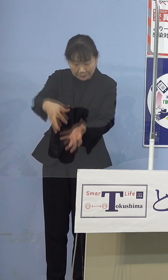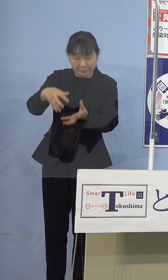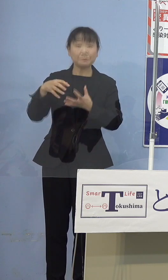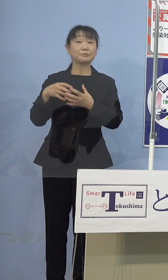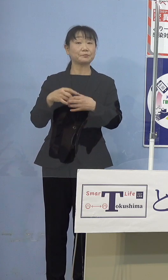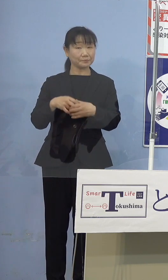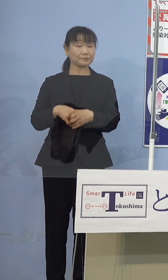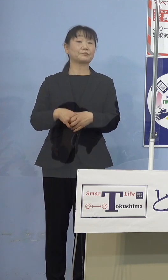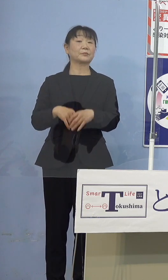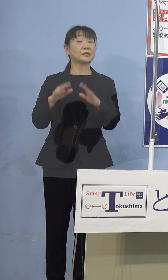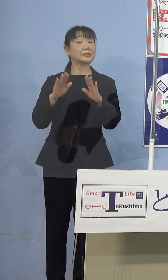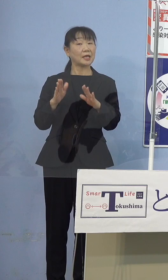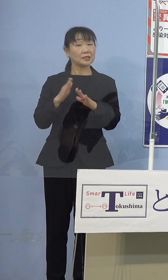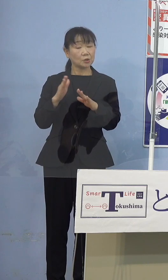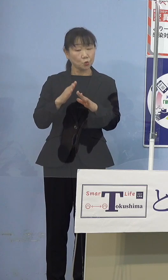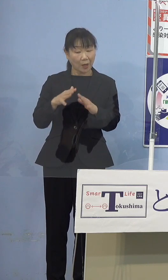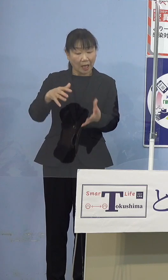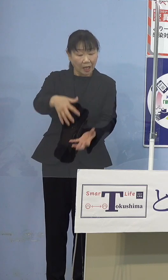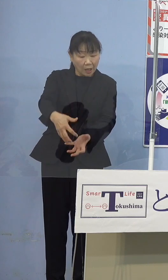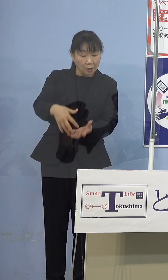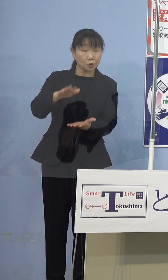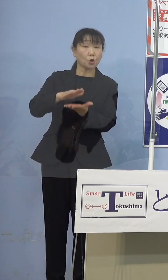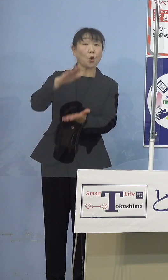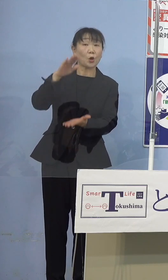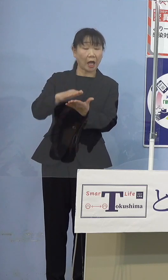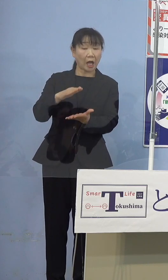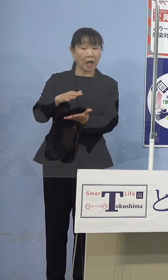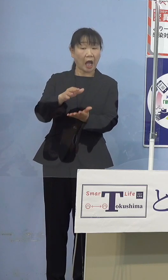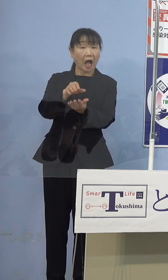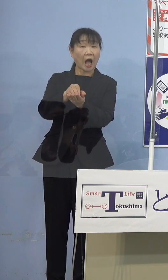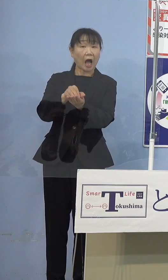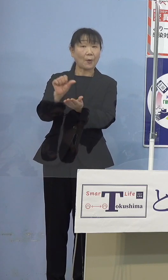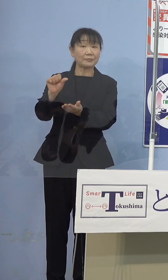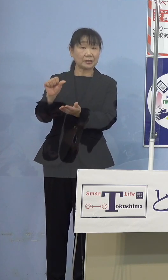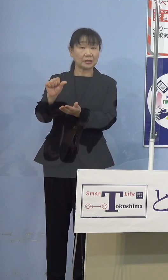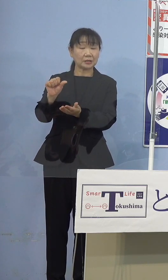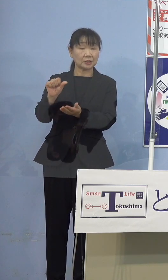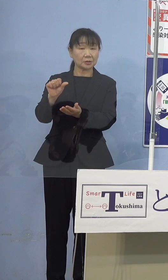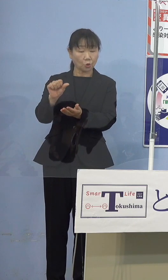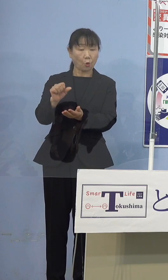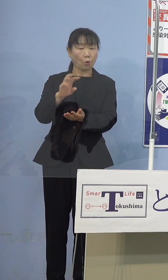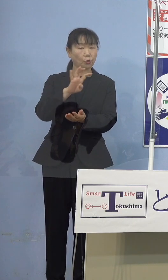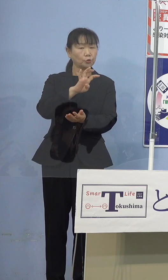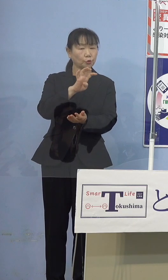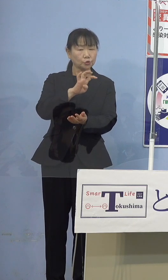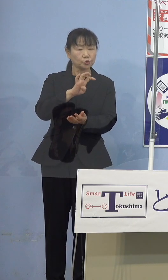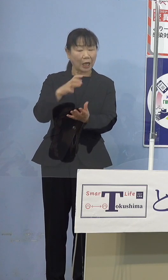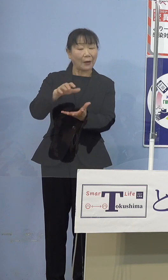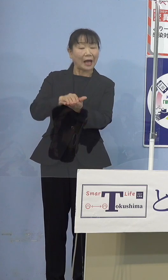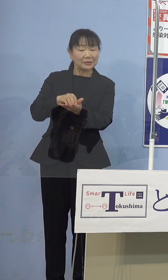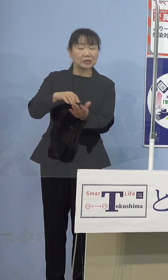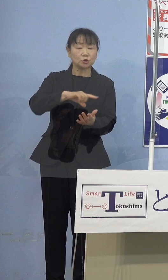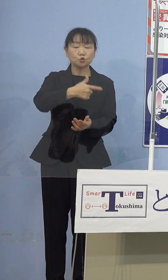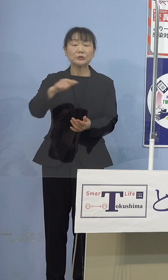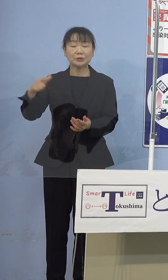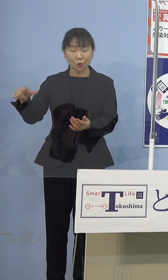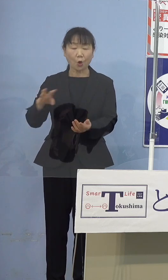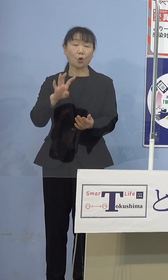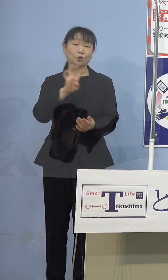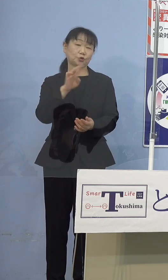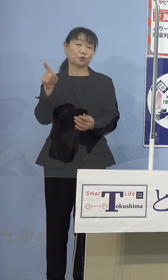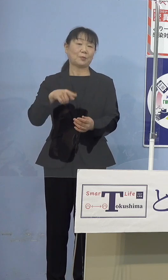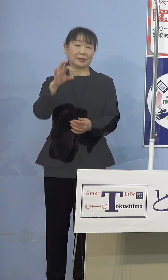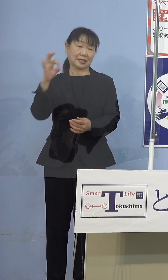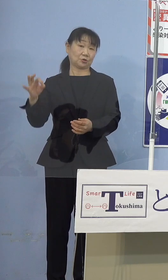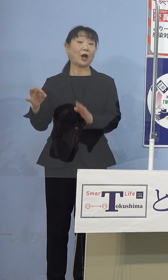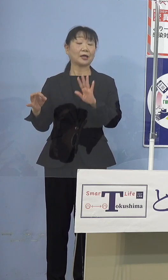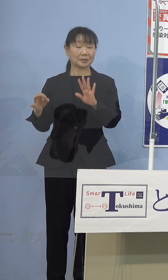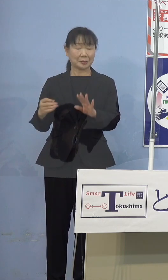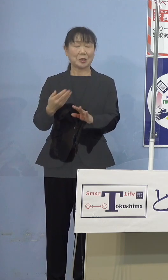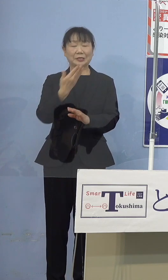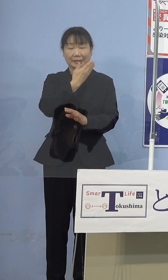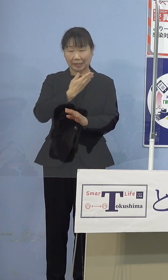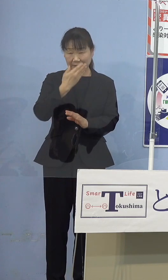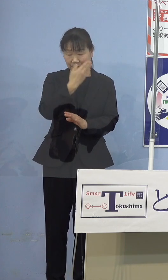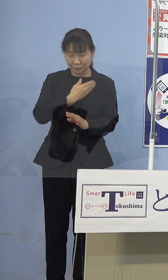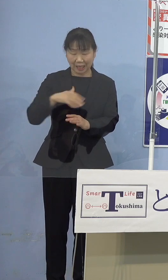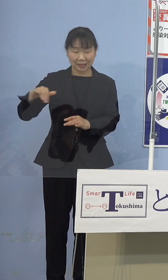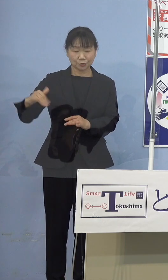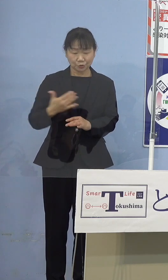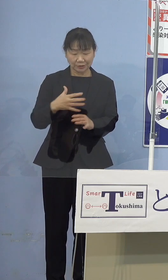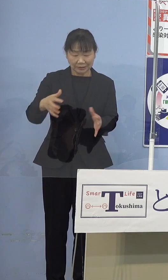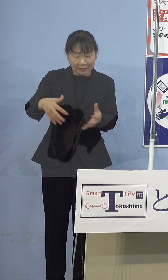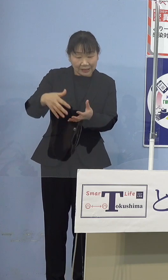近年は漁獲量がアワビ類の約4割近くを占める 大変重要な水産資源となっております